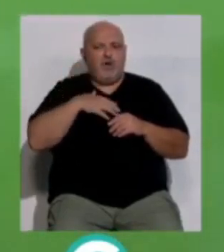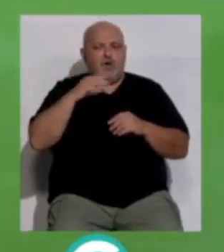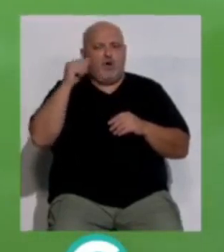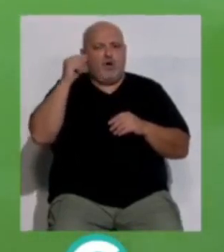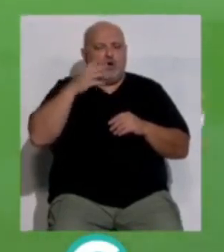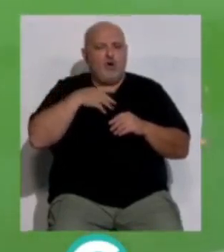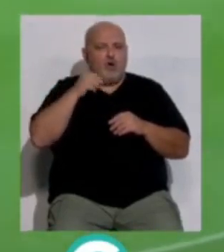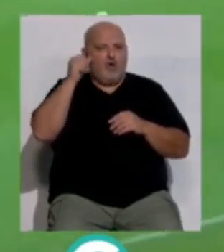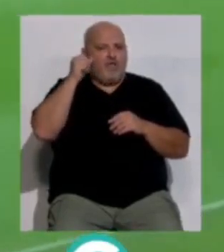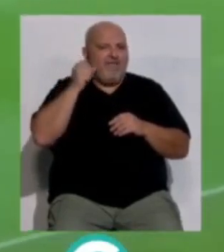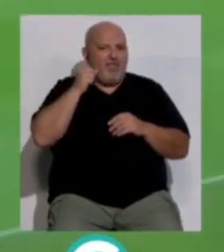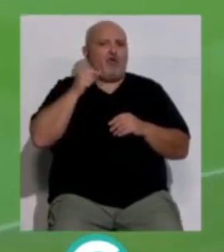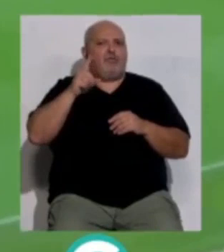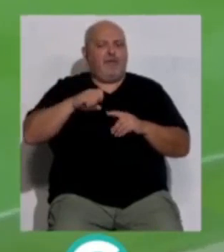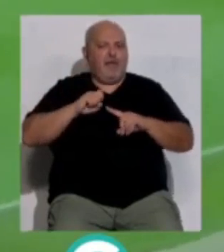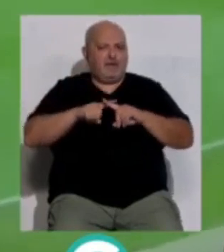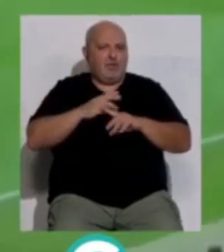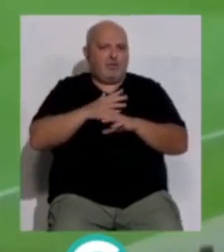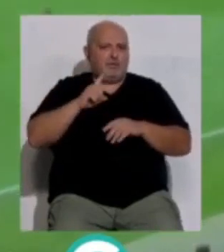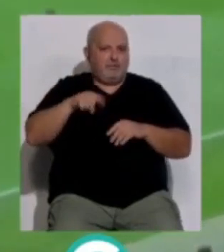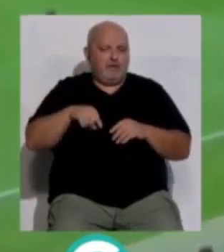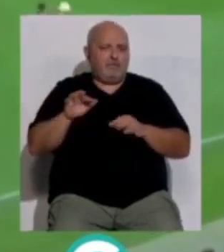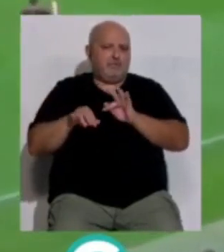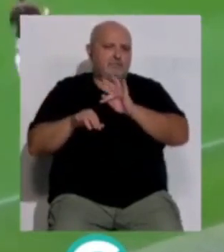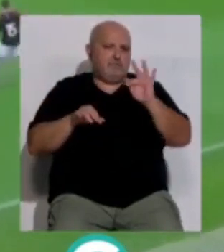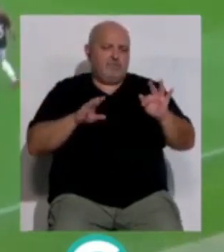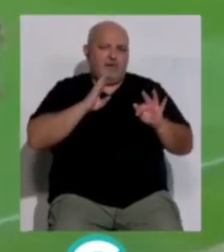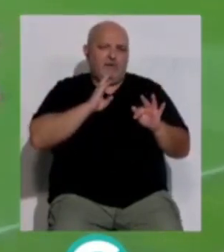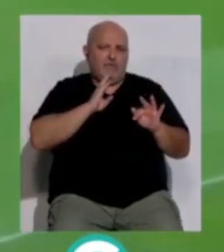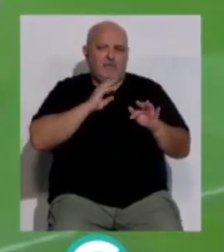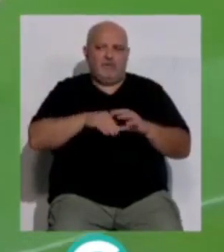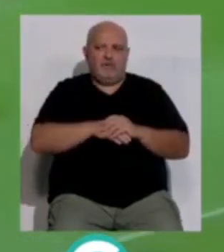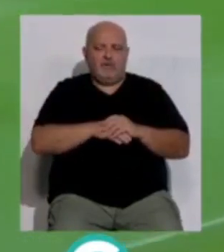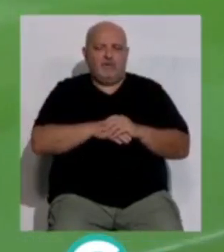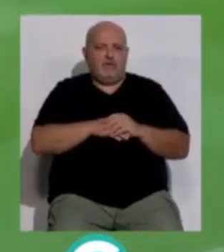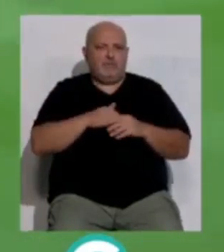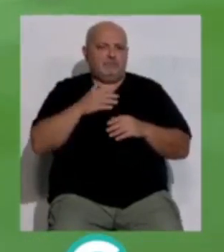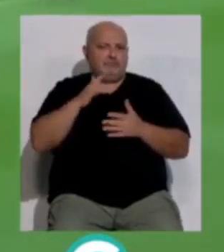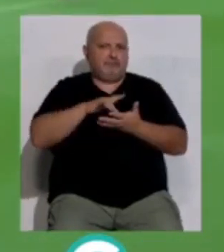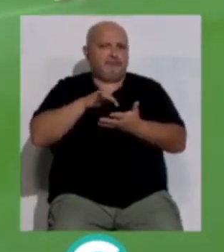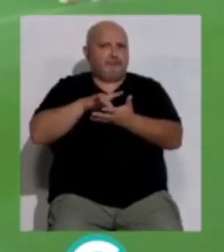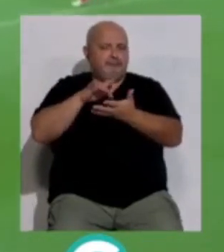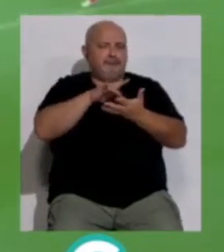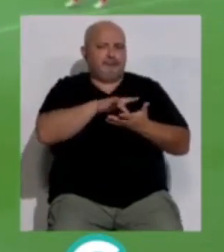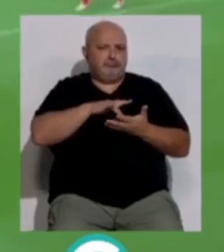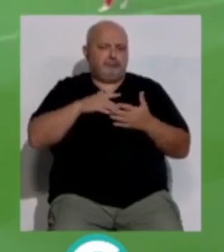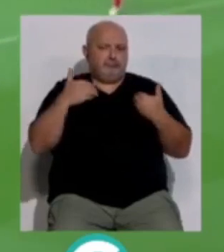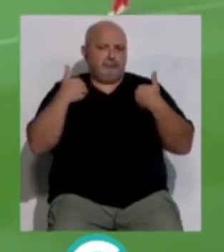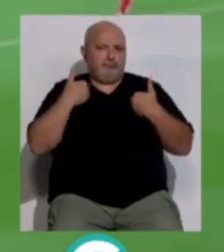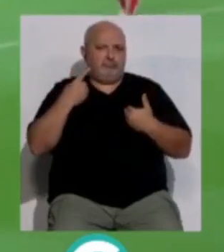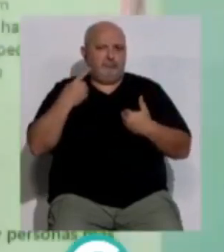primeramente en el equipo promesa y posteriormente ganándose un sitio también en el primer equipo